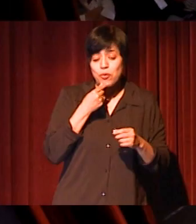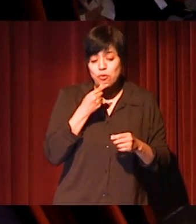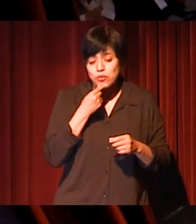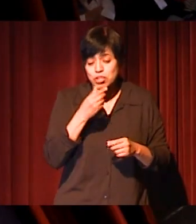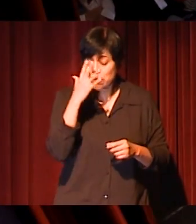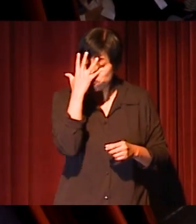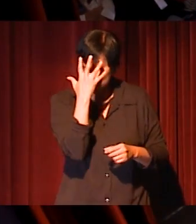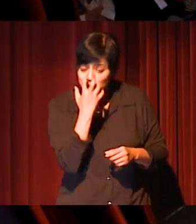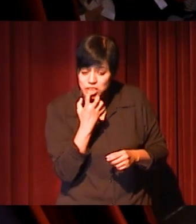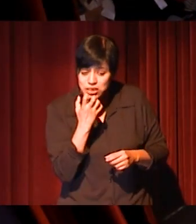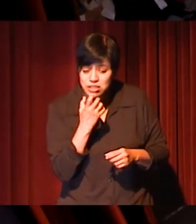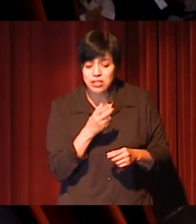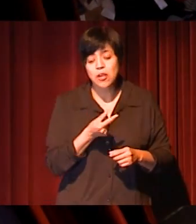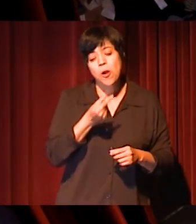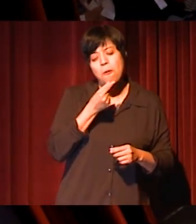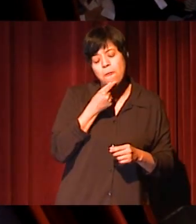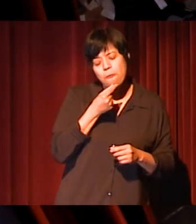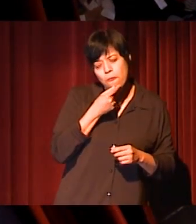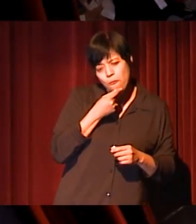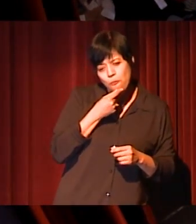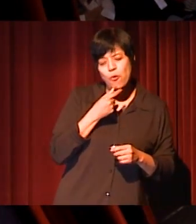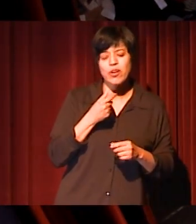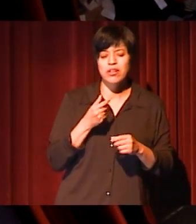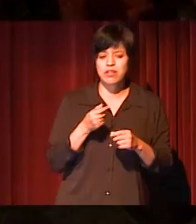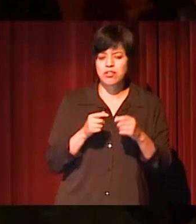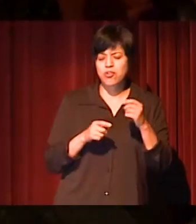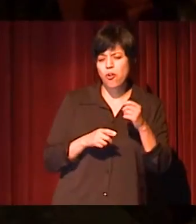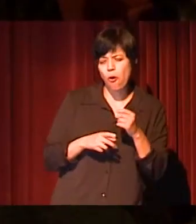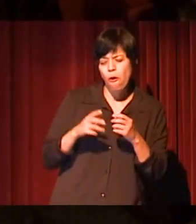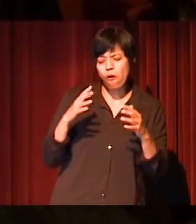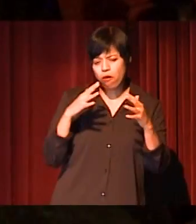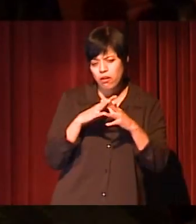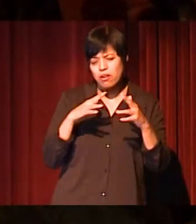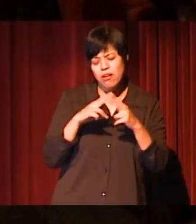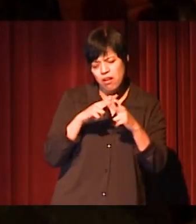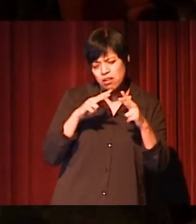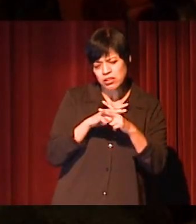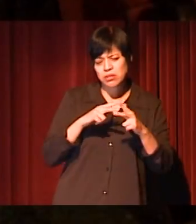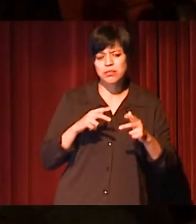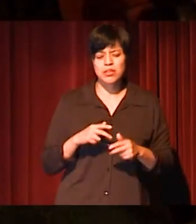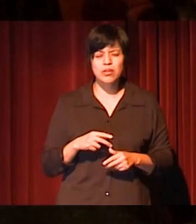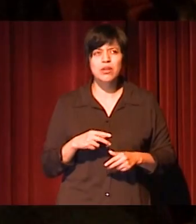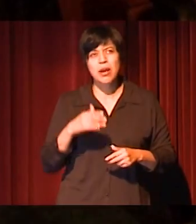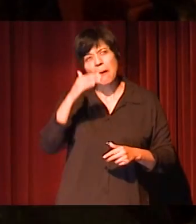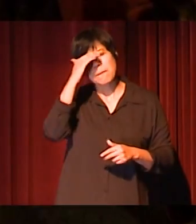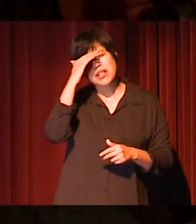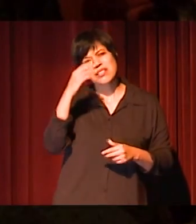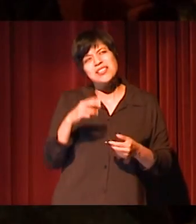por el que se peleó. Piensas en cómo explicarles la conquista y que no lo olviden nunca,